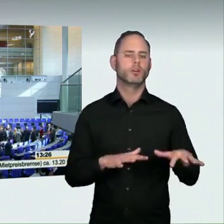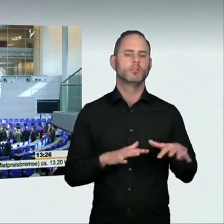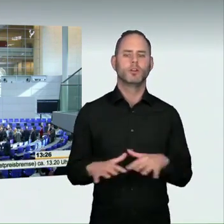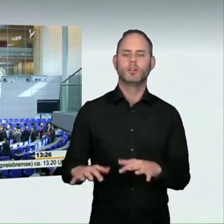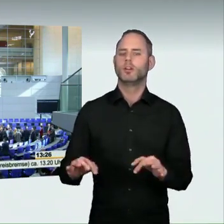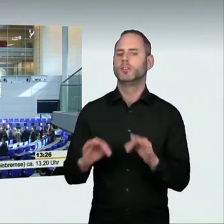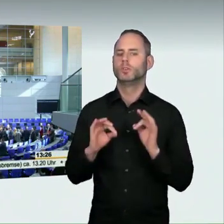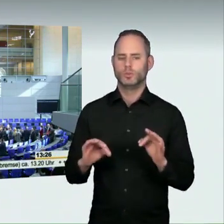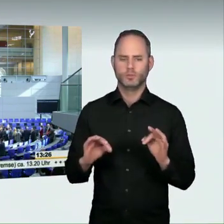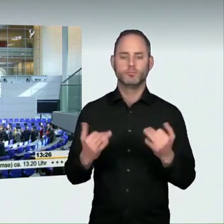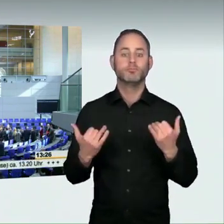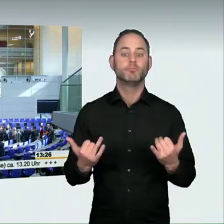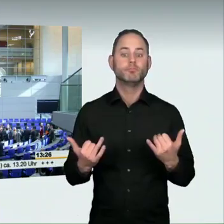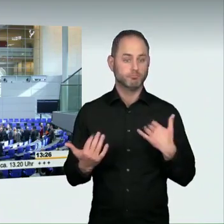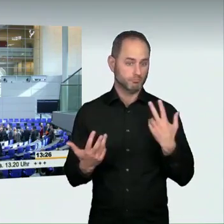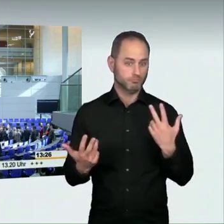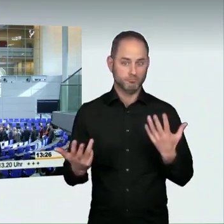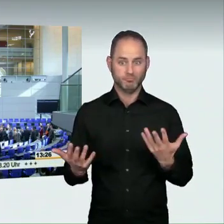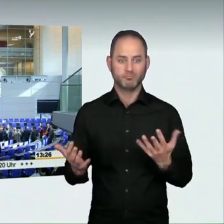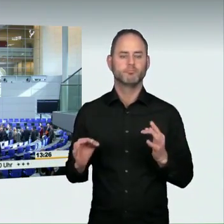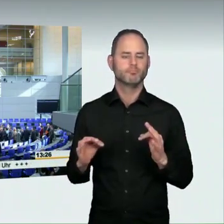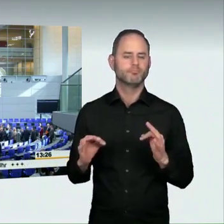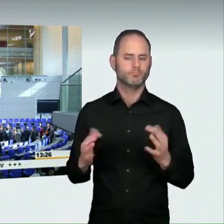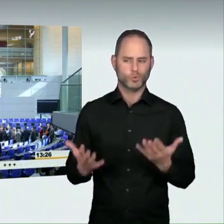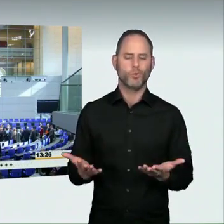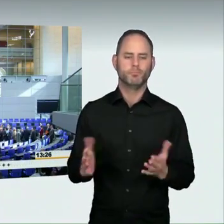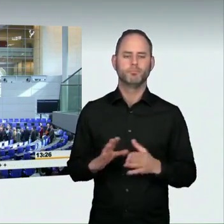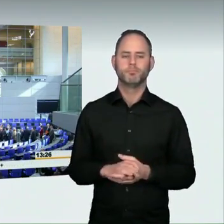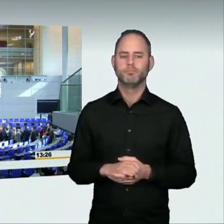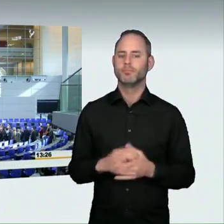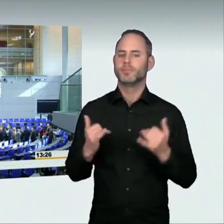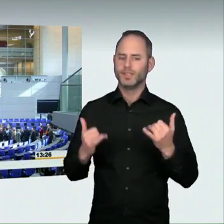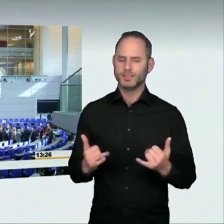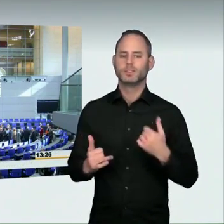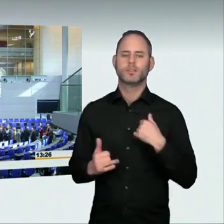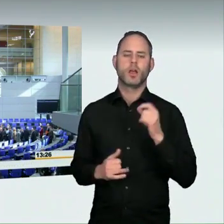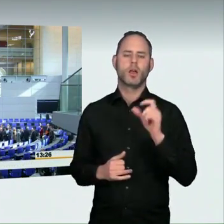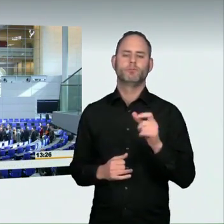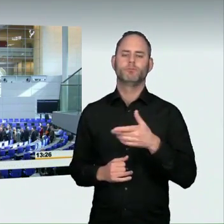Sind jetzt alle Plätze besetzt? Ich sehe, das ist der Fall.